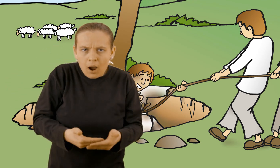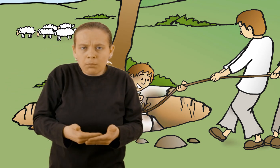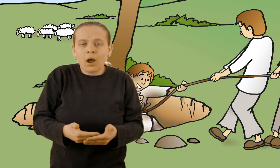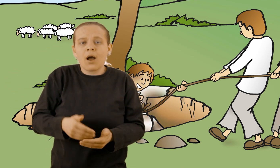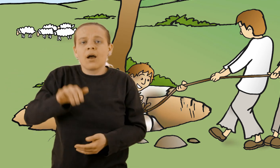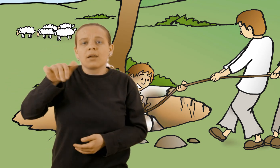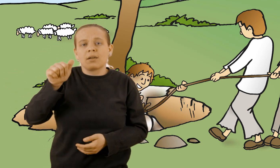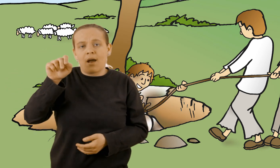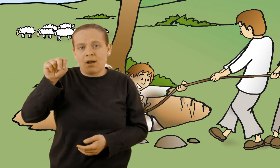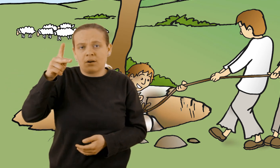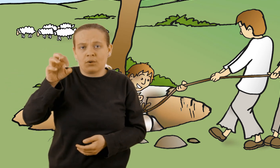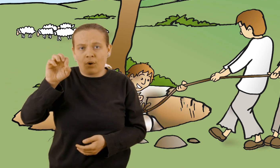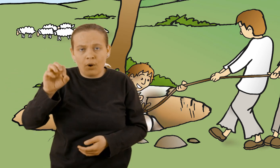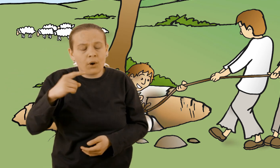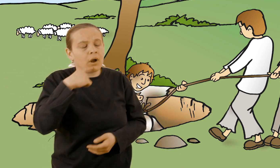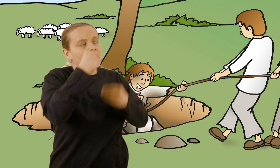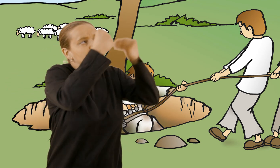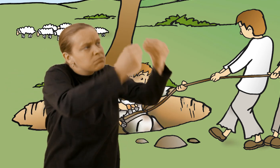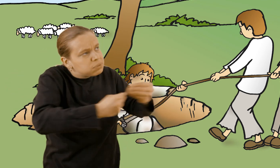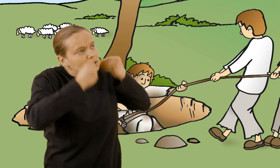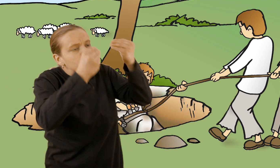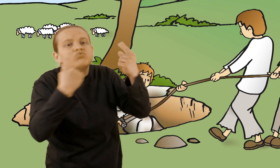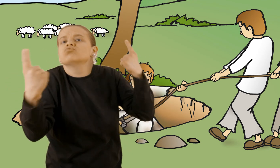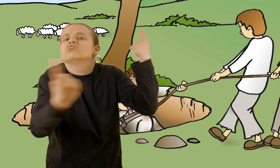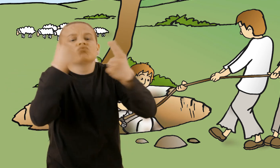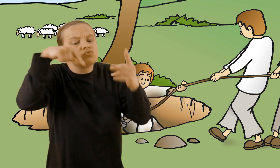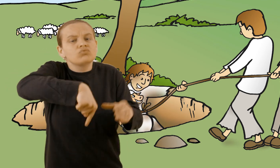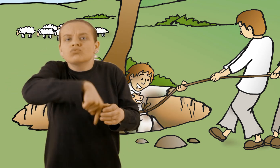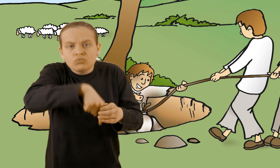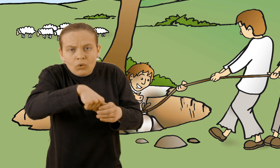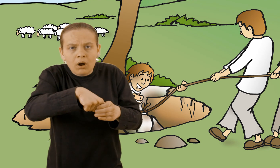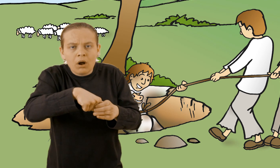Janko (J-A-N-K-O) im ispriča sve što mu se dogodilo